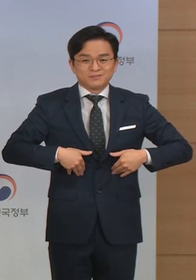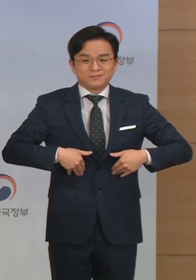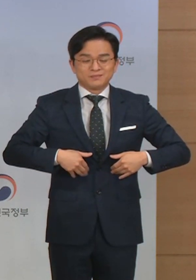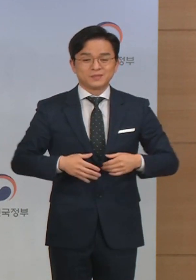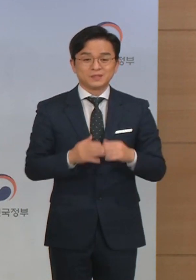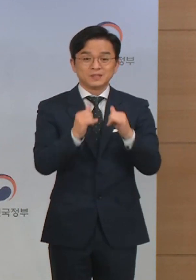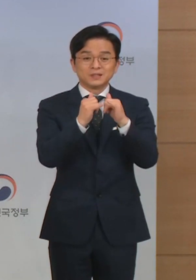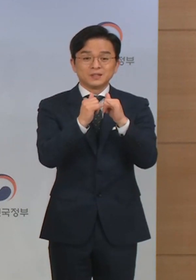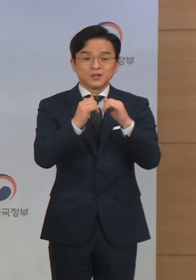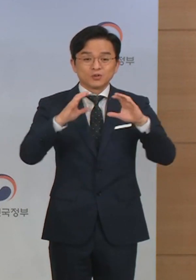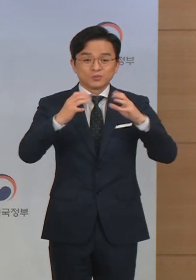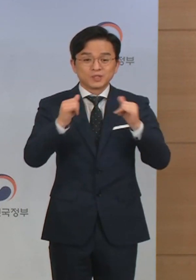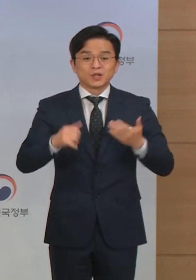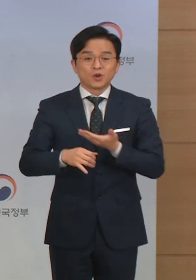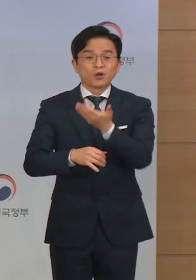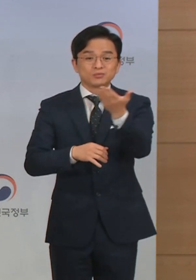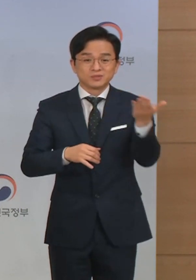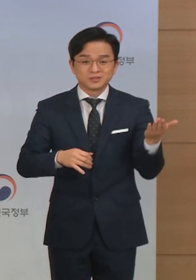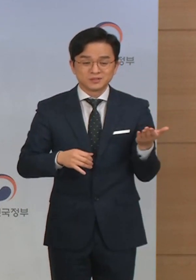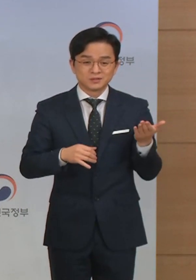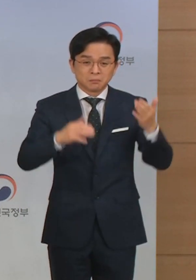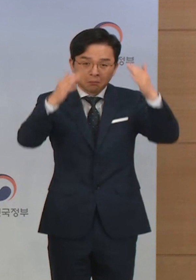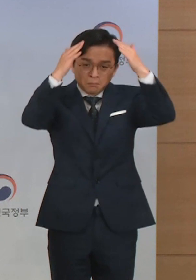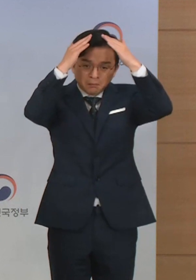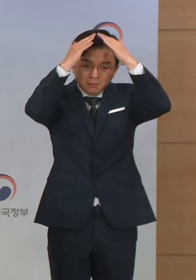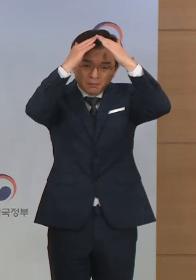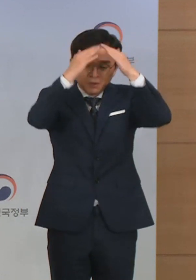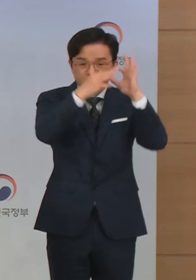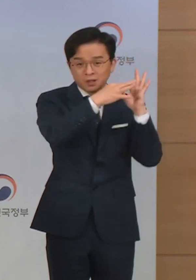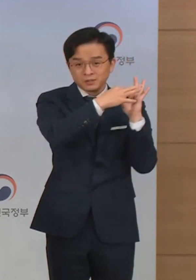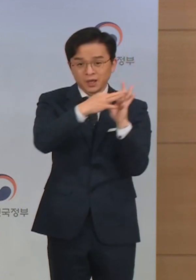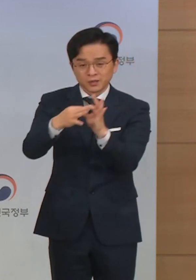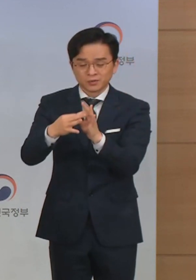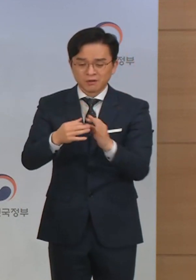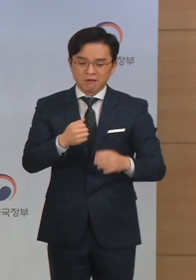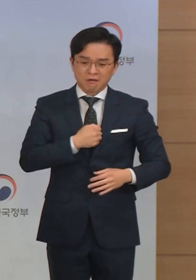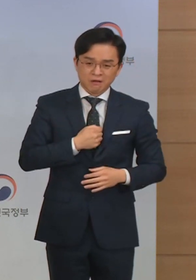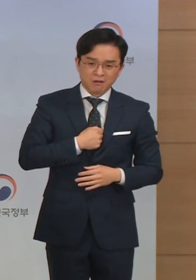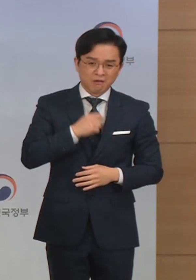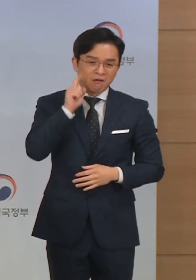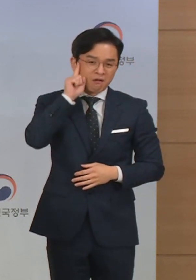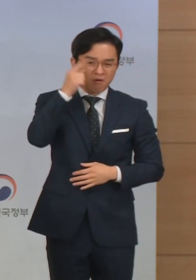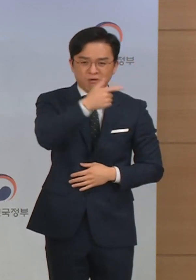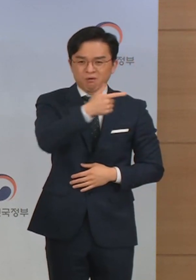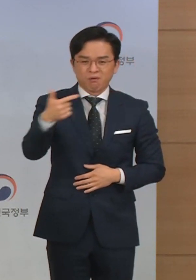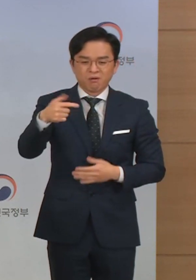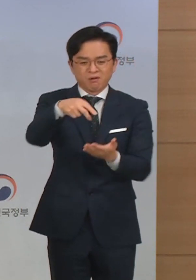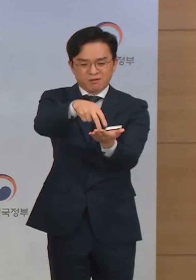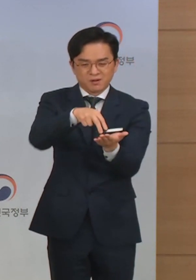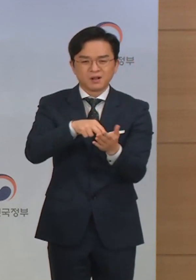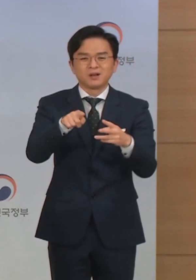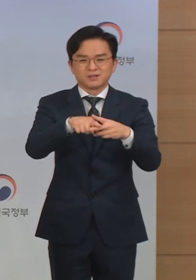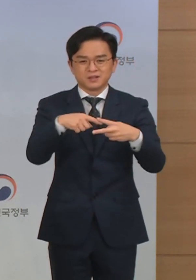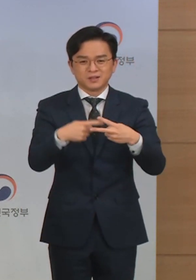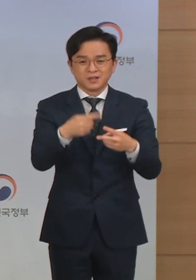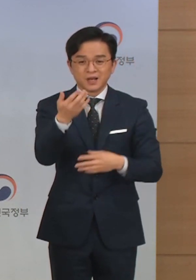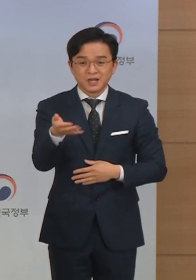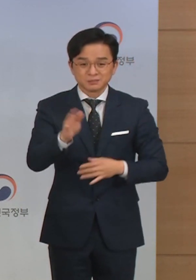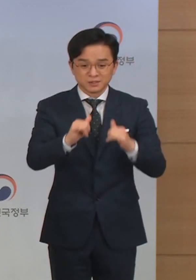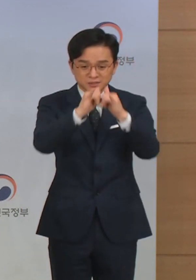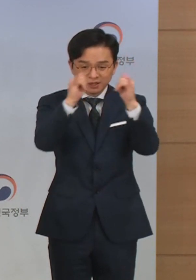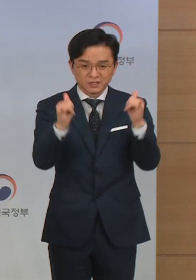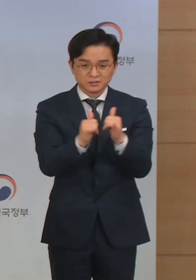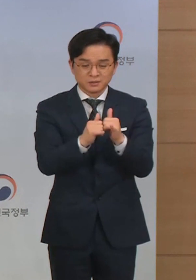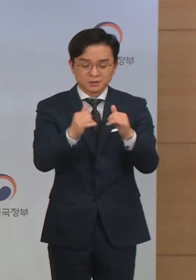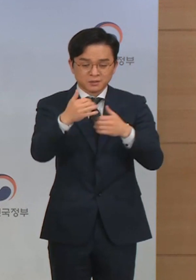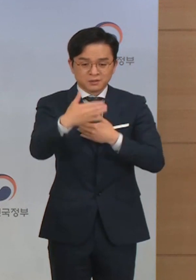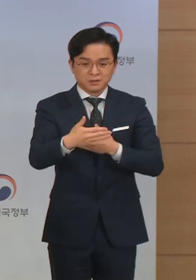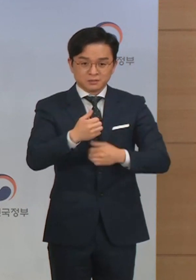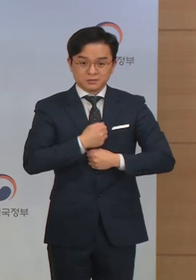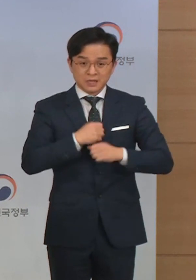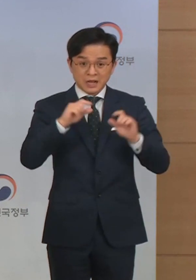2기에 더욱 필요 강과 무력감을 느끼고 계시는 점을 잘 알고 있습니다 하지만 사회적 그리도 길을 느슨하게 할 경우 지금까지 열심히 했던 정부와